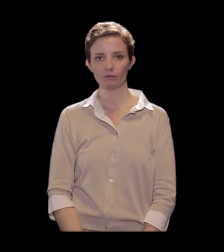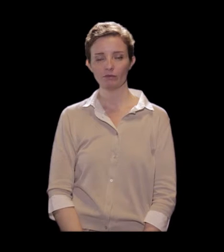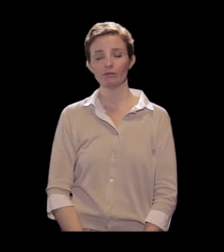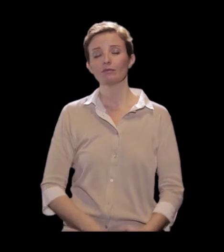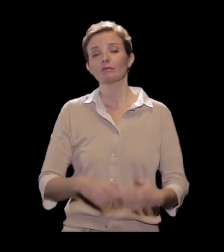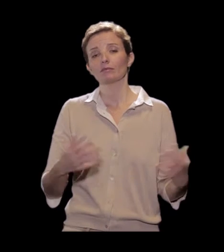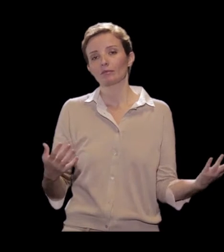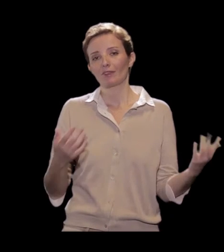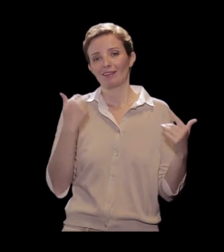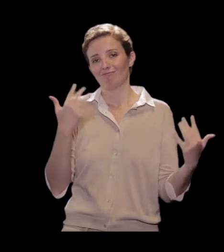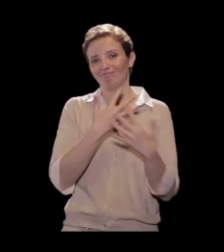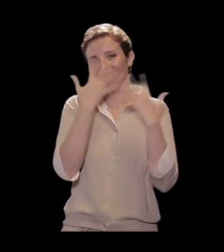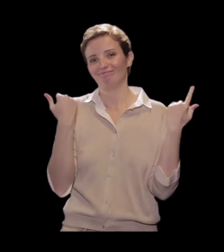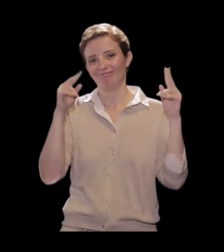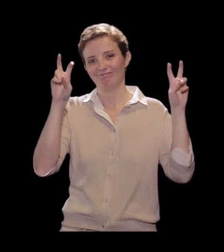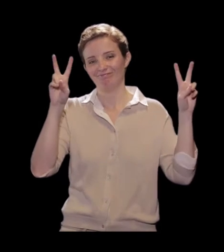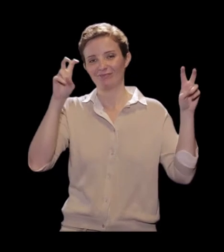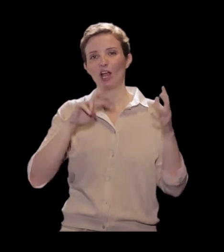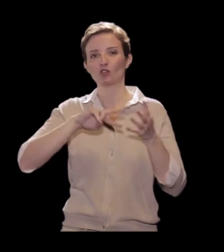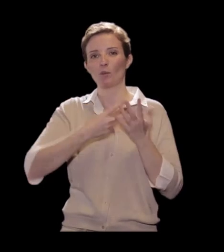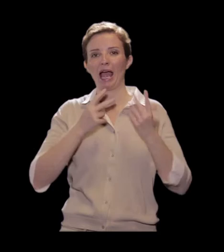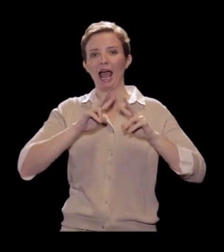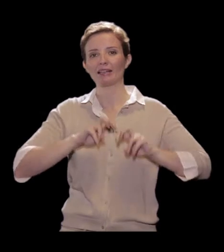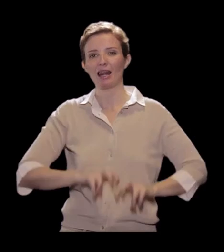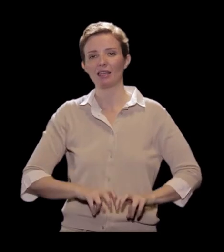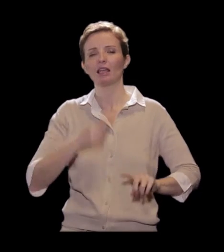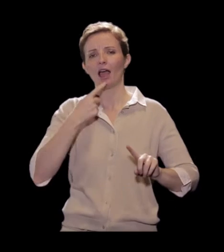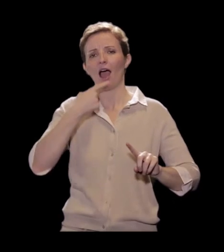Stiamo parlando della geometria analitica, detta anche geometria cartesiana.